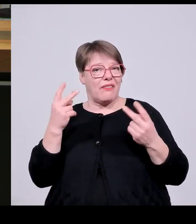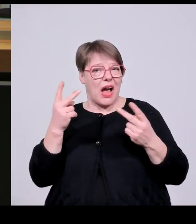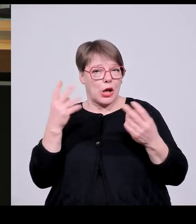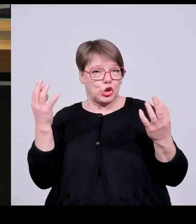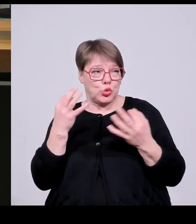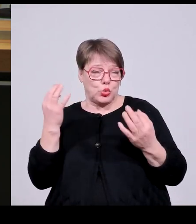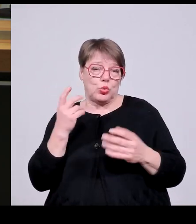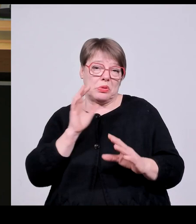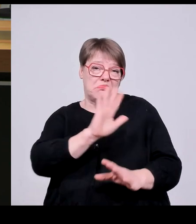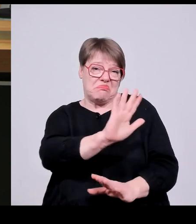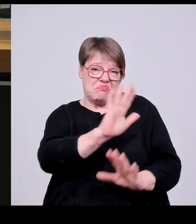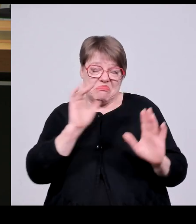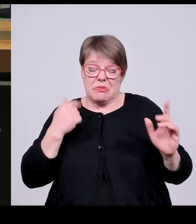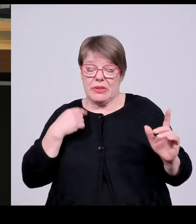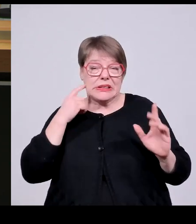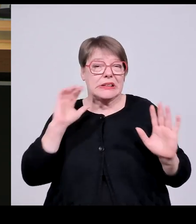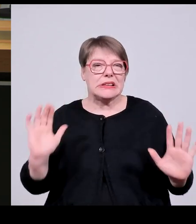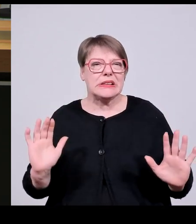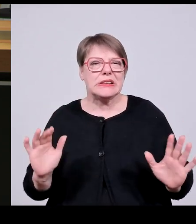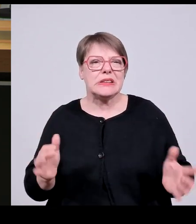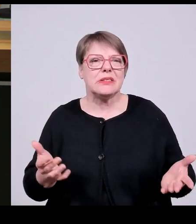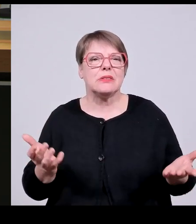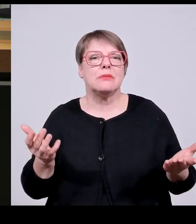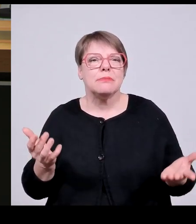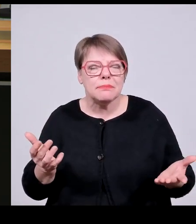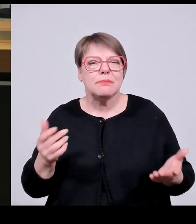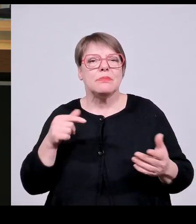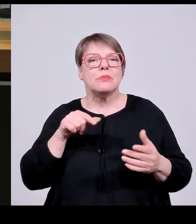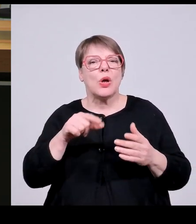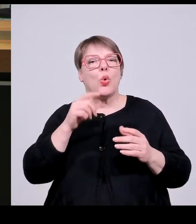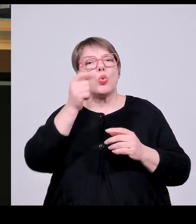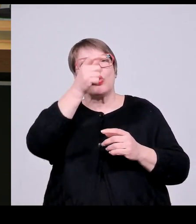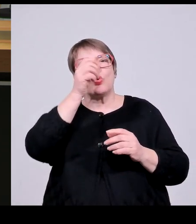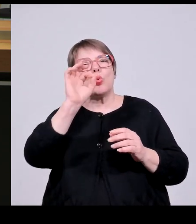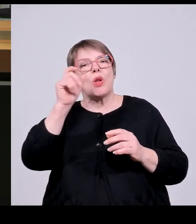Sei es unser Präsidium, im Senat, in den Ausschüssen und sicher auch in den Bezirksämter.